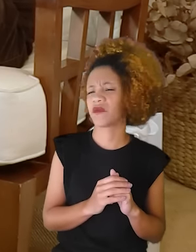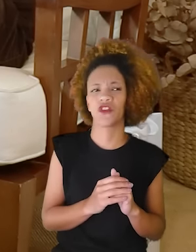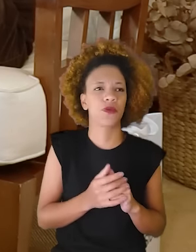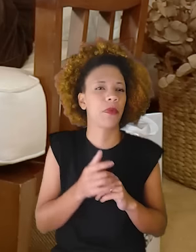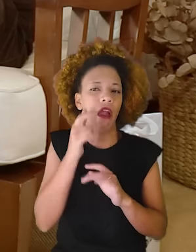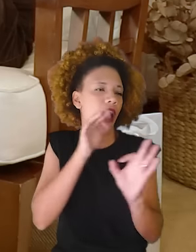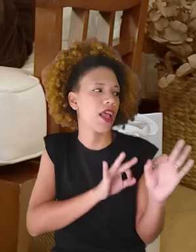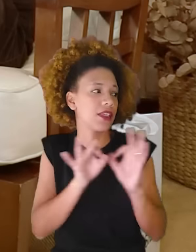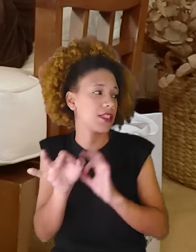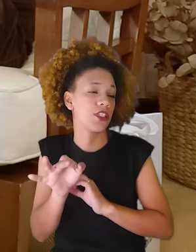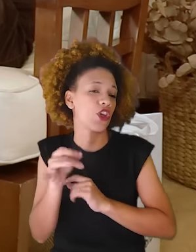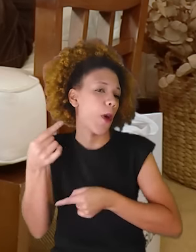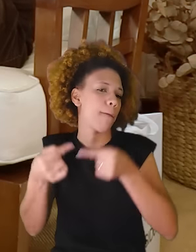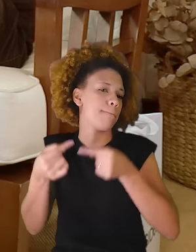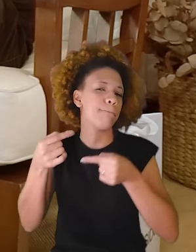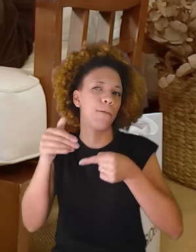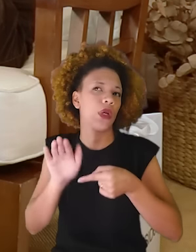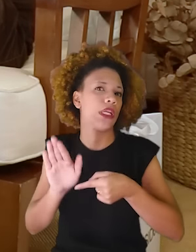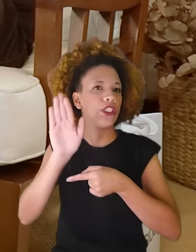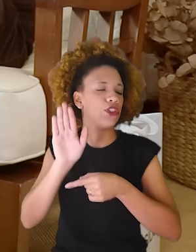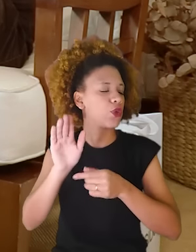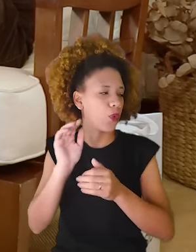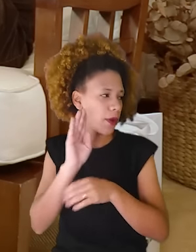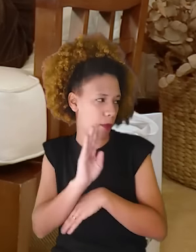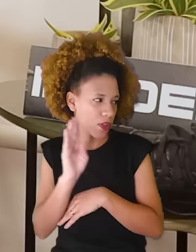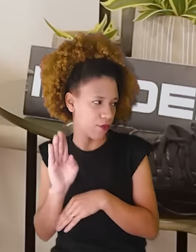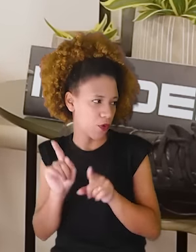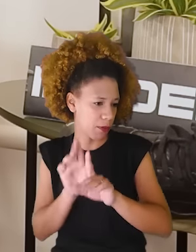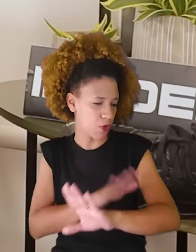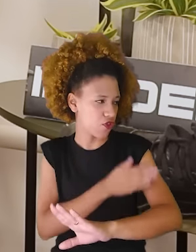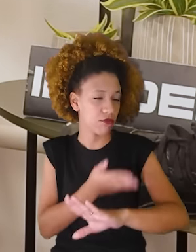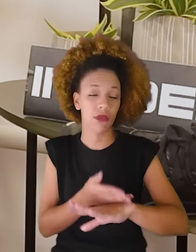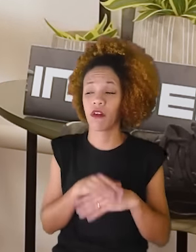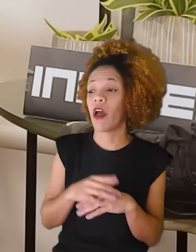ele fica vendo político o dia inteiro bot fogo Tem coisas que eu vou e falar pai assiste isso